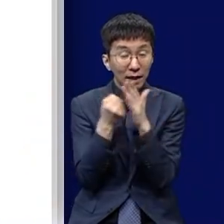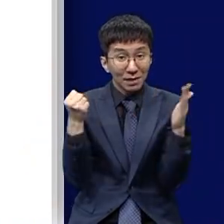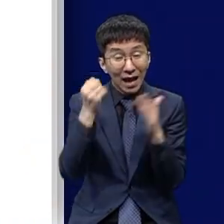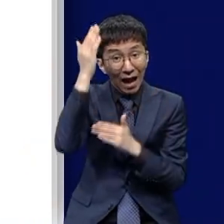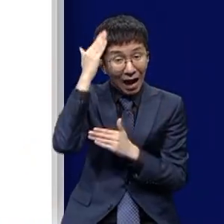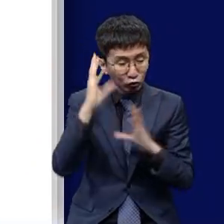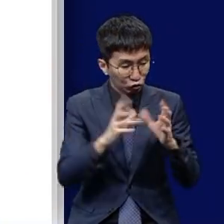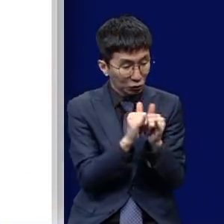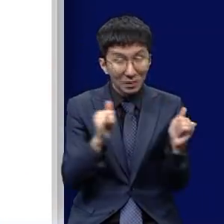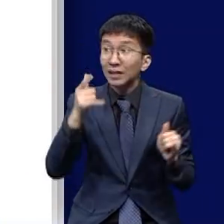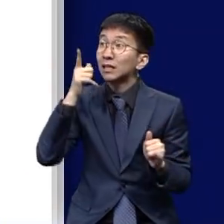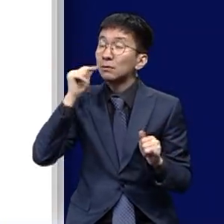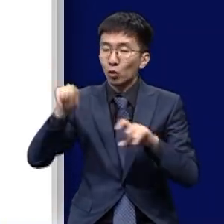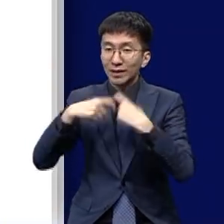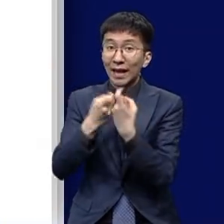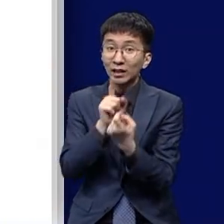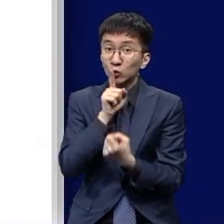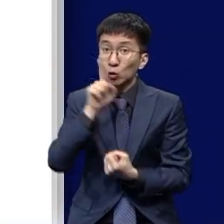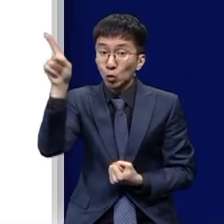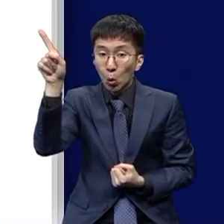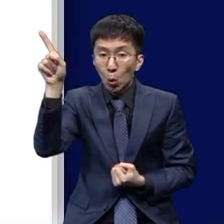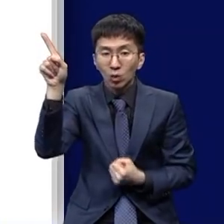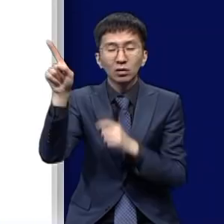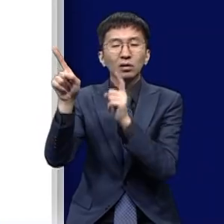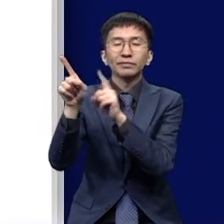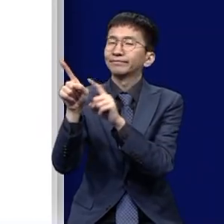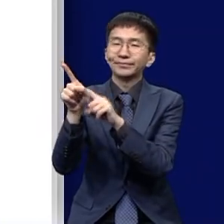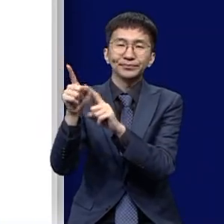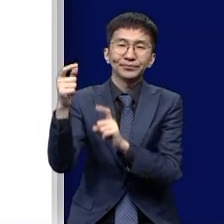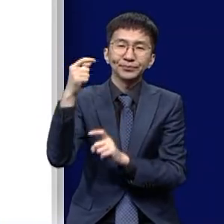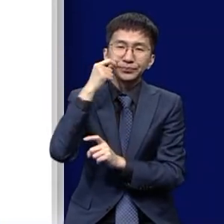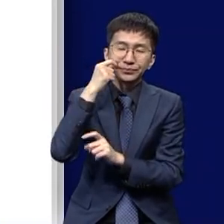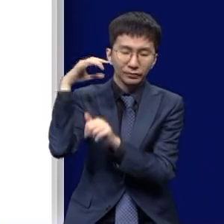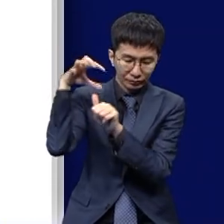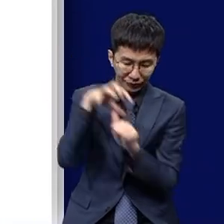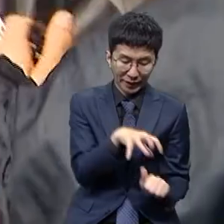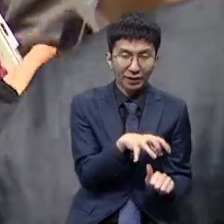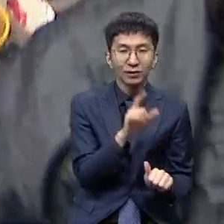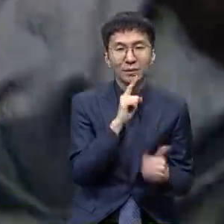대한 개인청구권을 소송으로 행위하는 건 제한된다고 밝혔습니다.